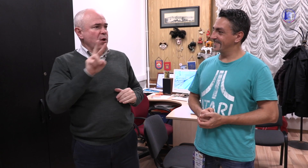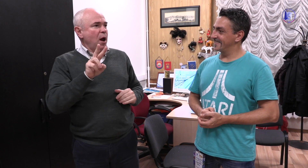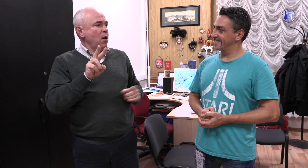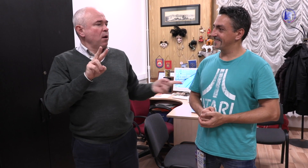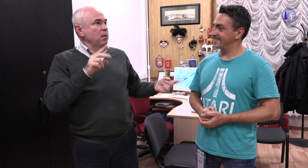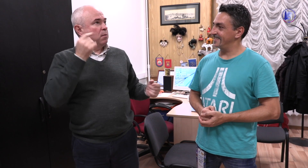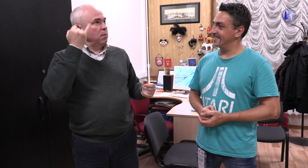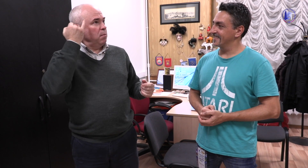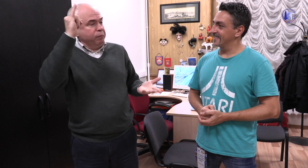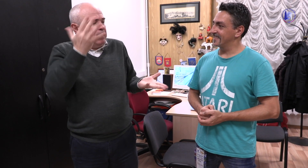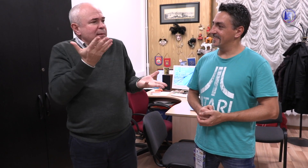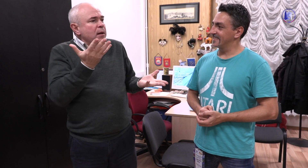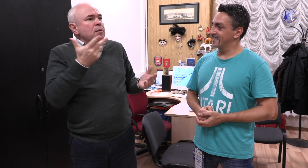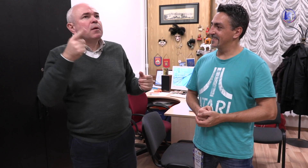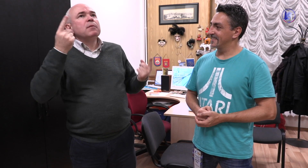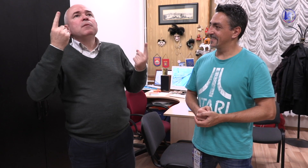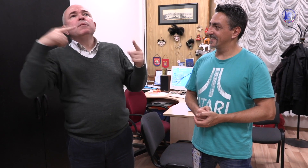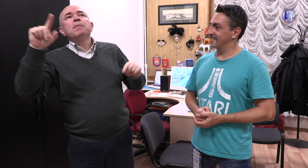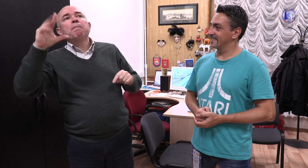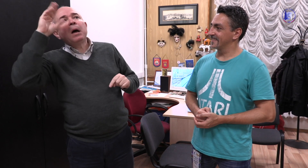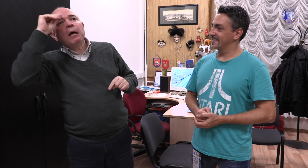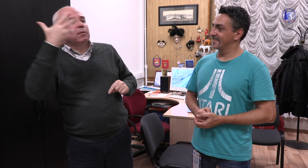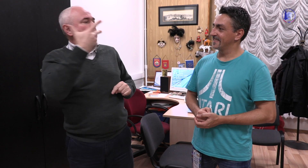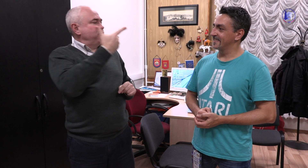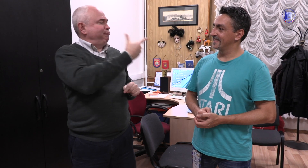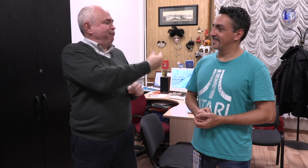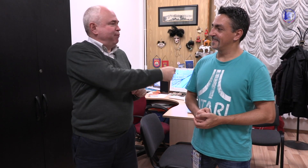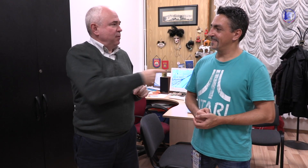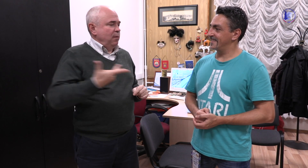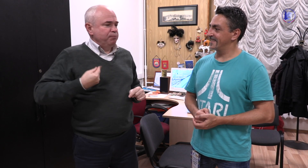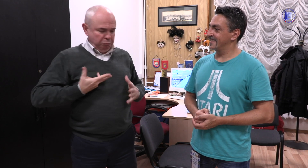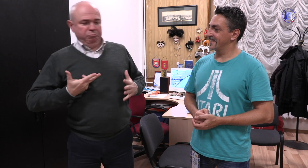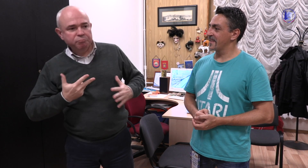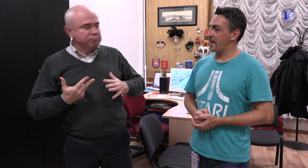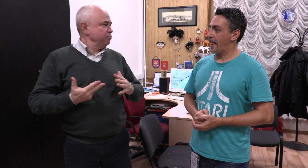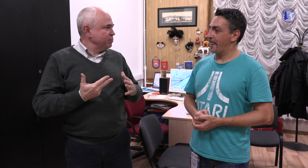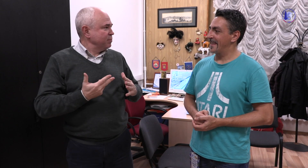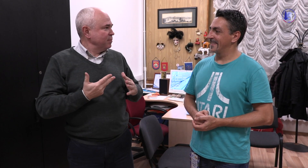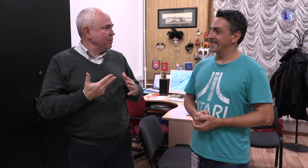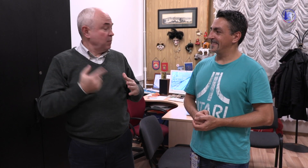Откуда это пошло? У вас был учитель, который приобщил к этому жанру?